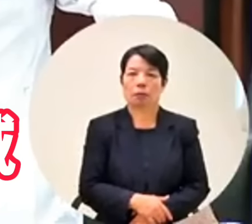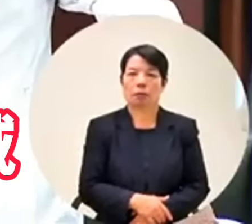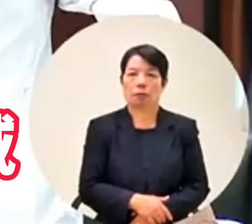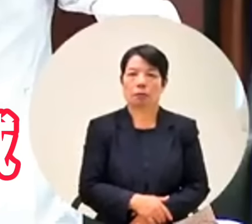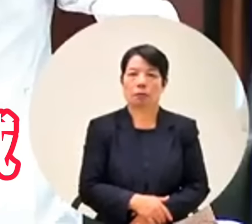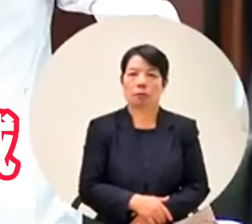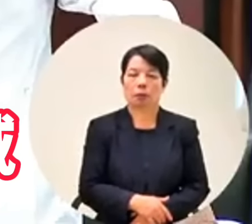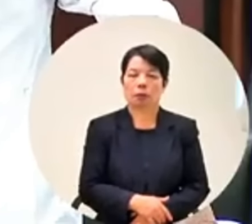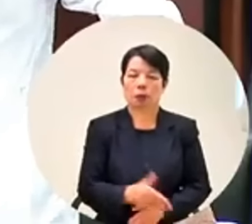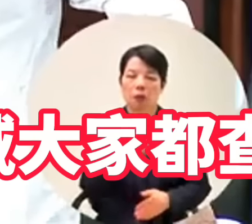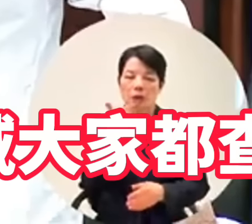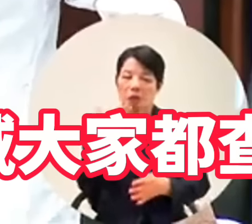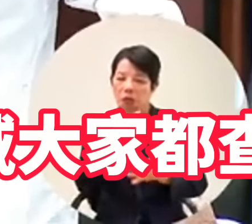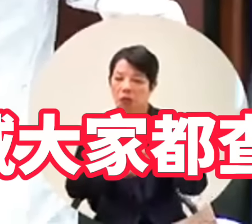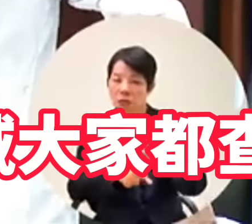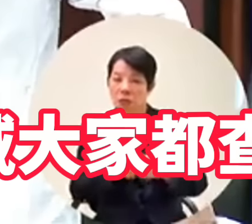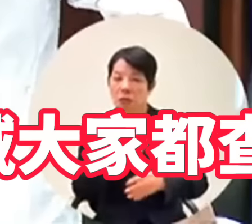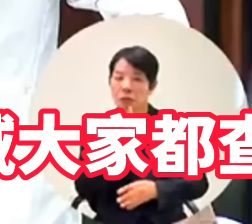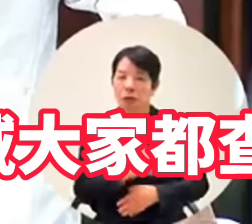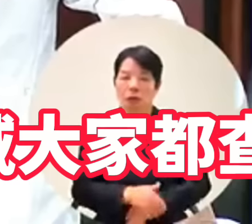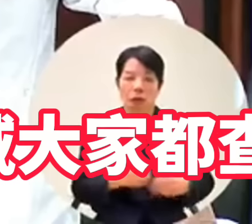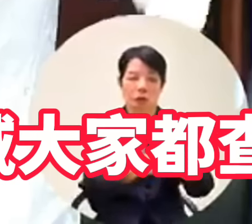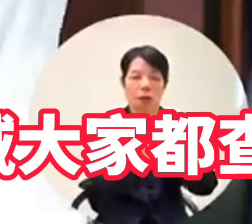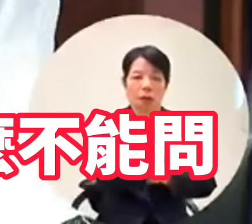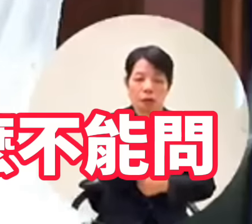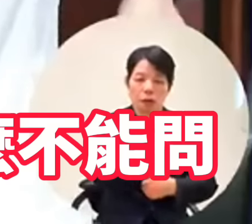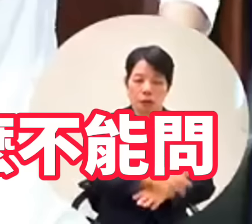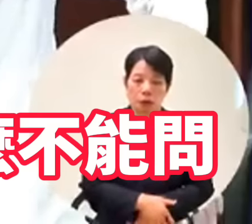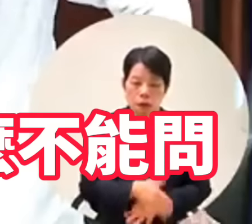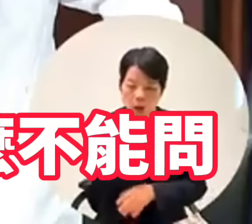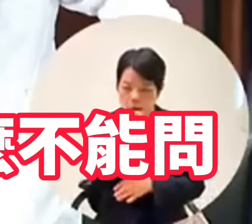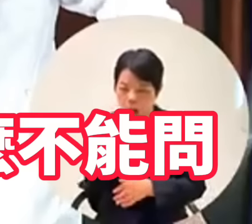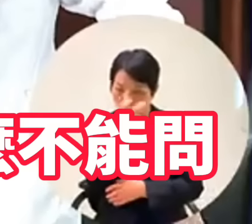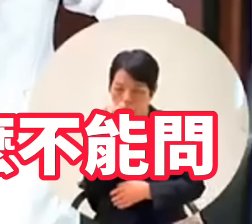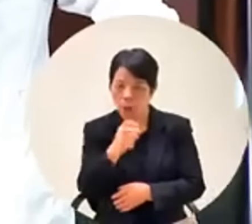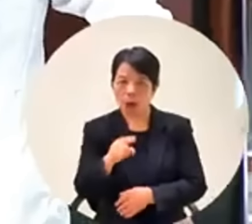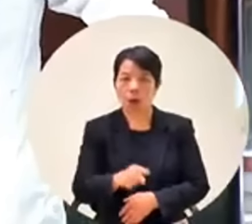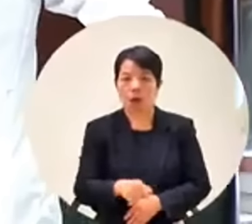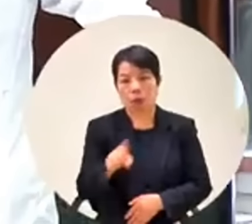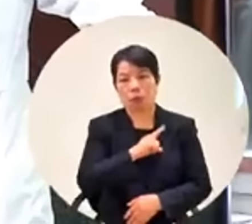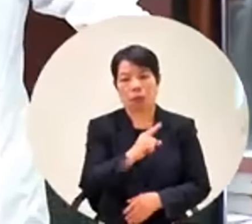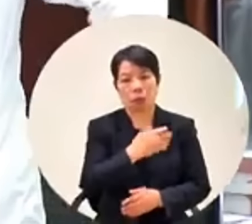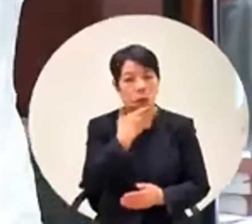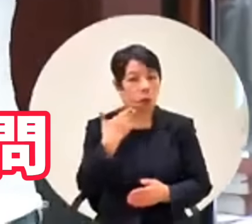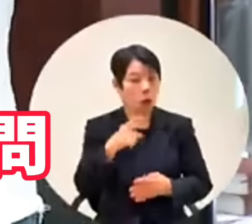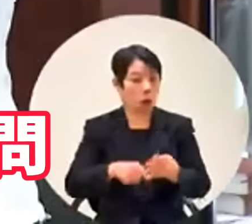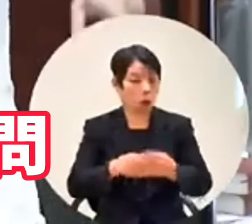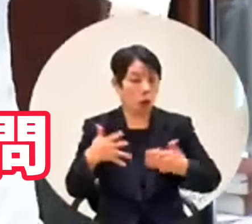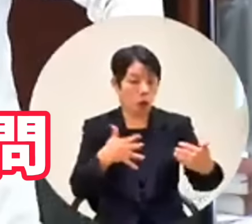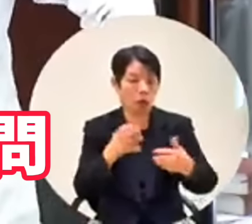你的私領域 為什麼議員的私領域大家都查 你的私領域為什麼不能問 你不讓別人問